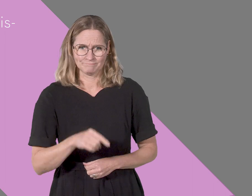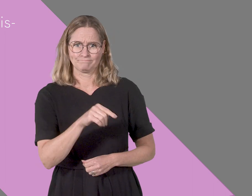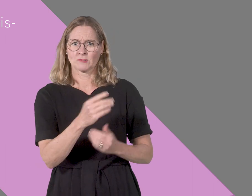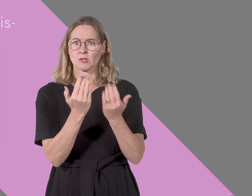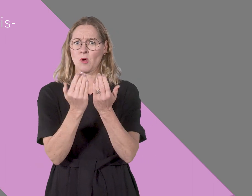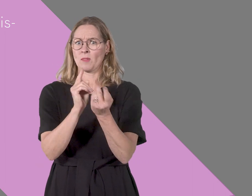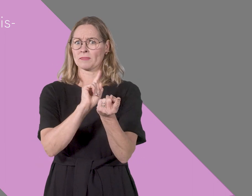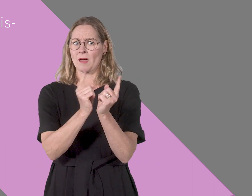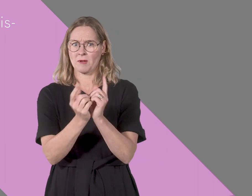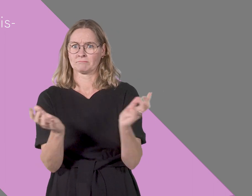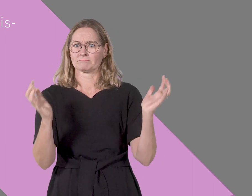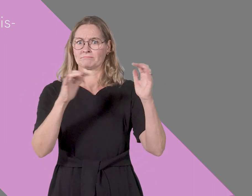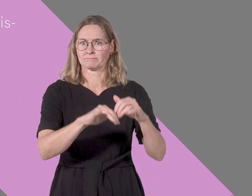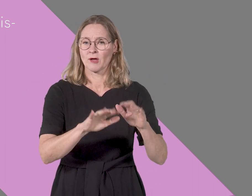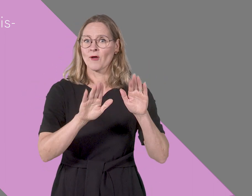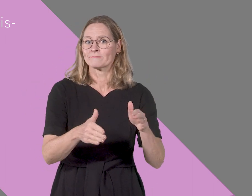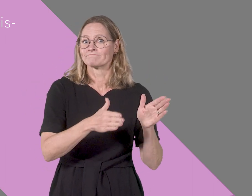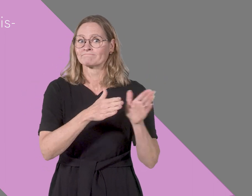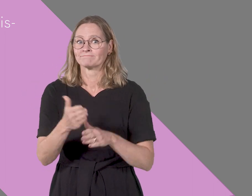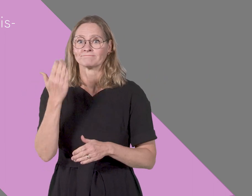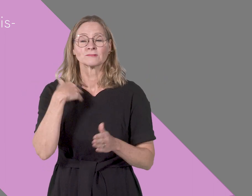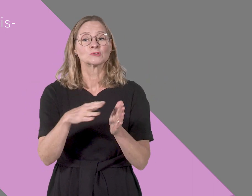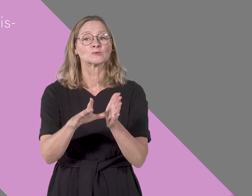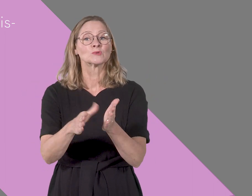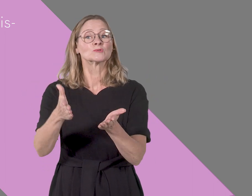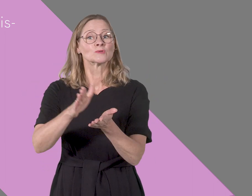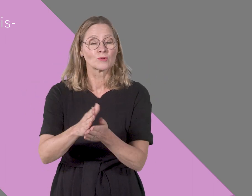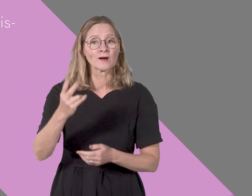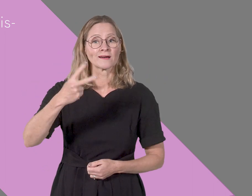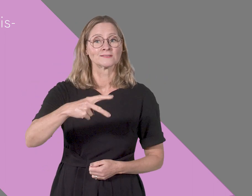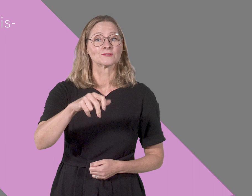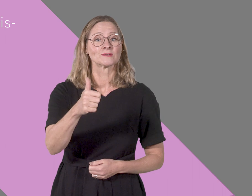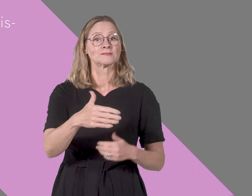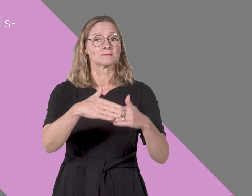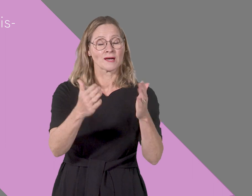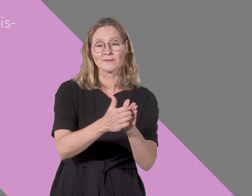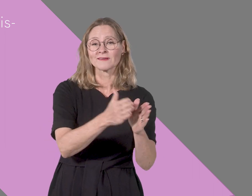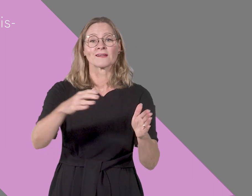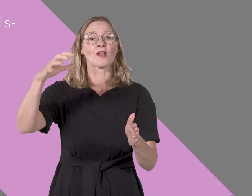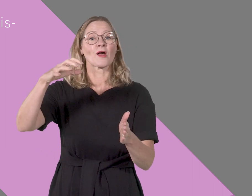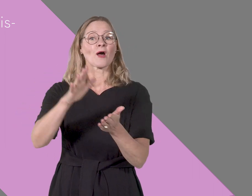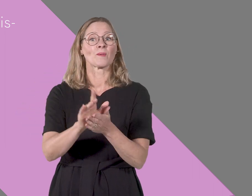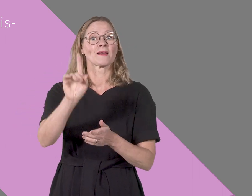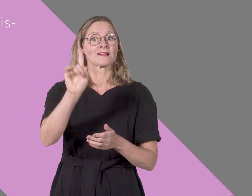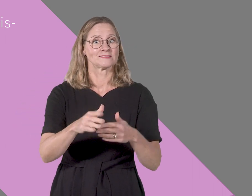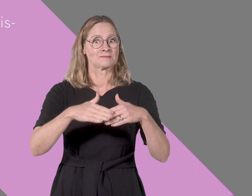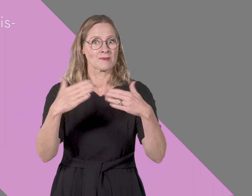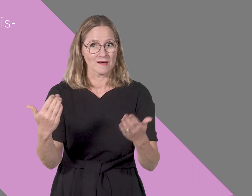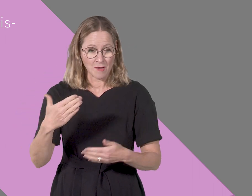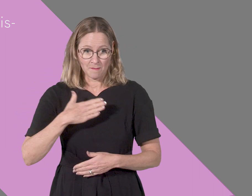Tämä oli aistittavissa koulutapaamisessa, joka pidettiin 29.9. - 1.10.2023 -